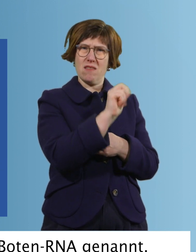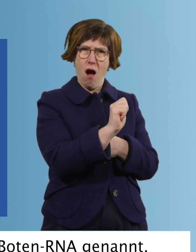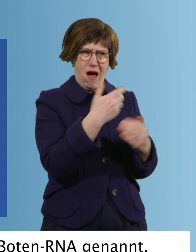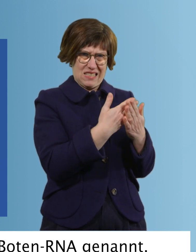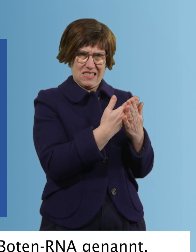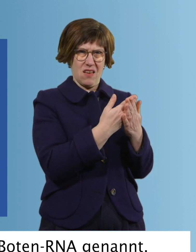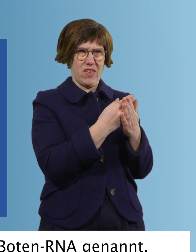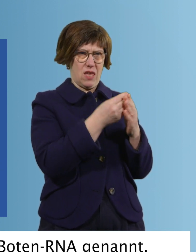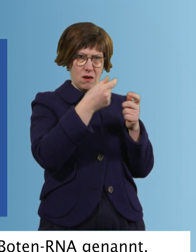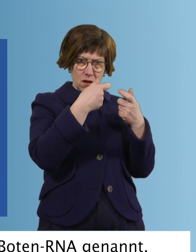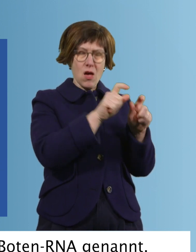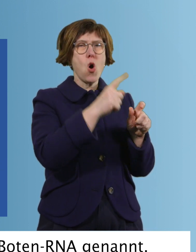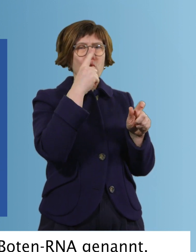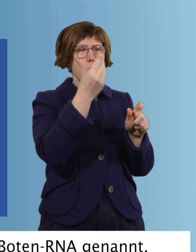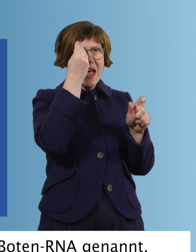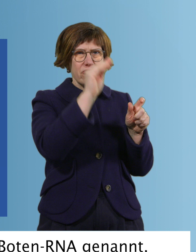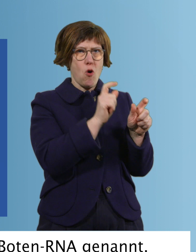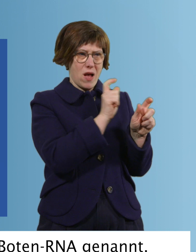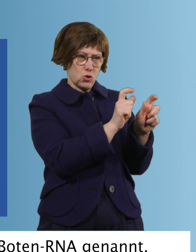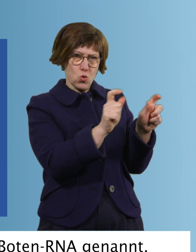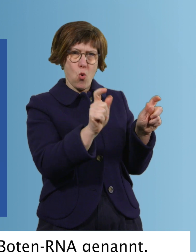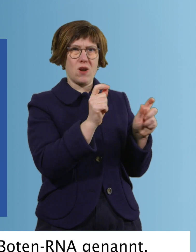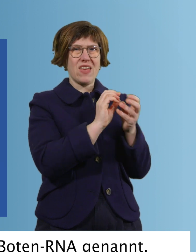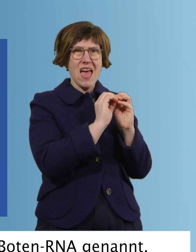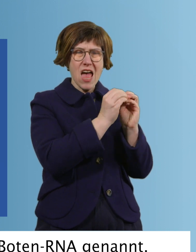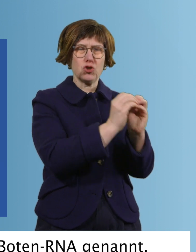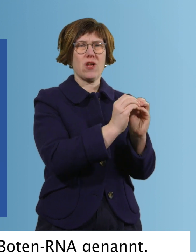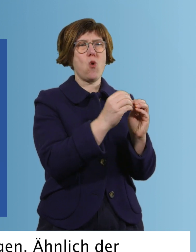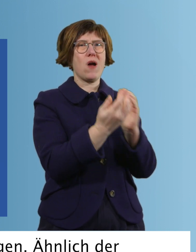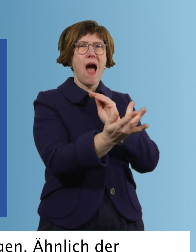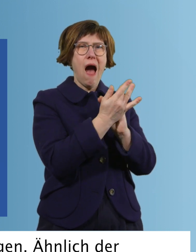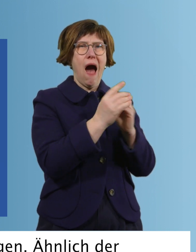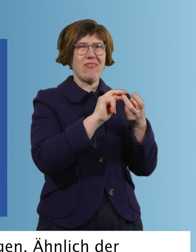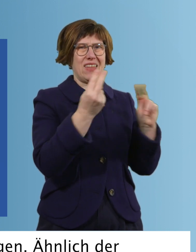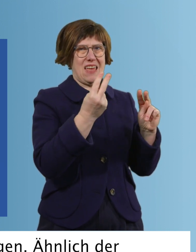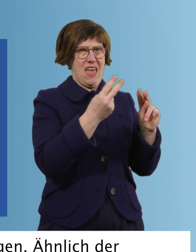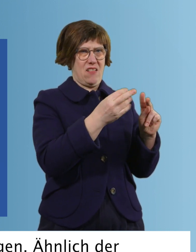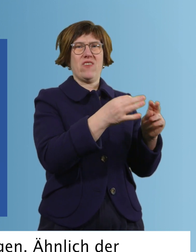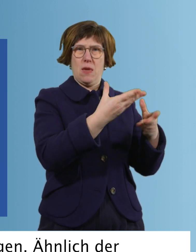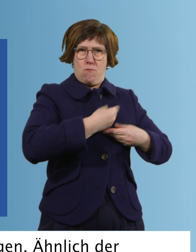Boten-RNA genannt, nur die Information für die Herstellung einzelner Antigene übertragen.